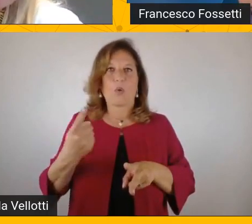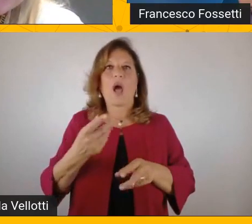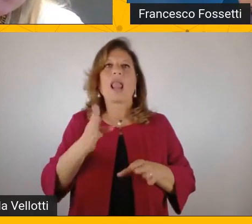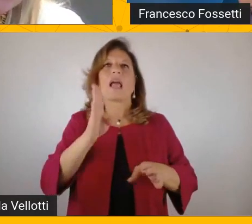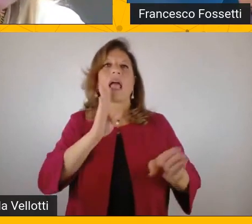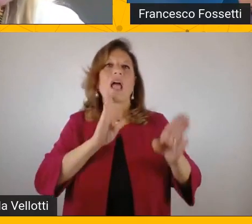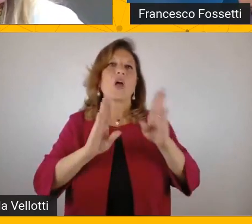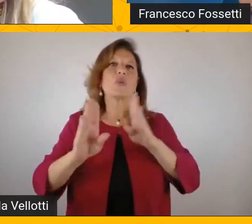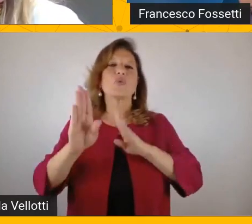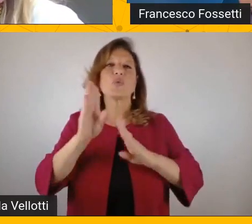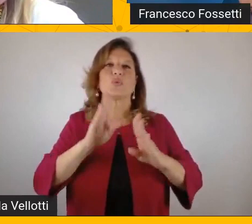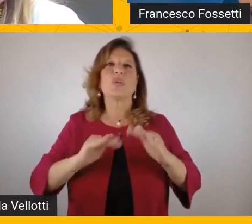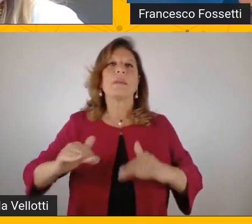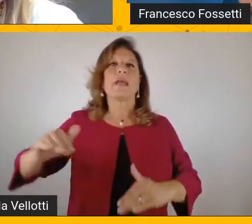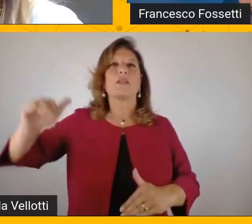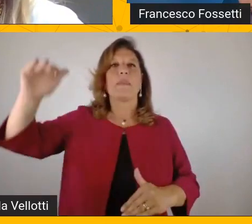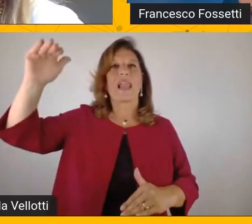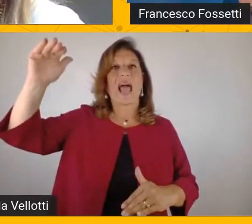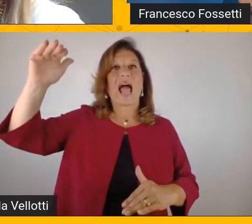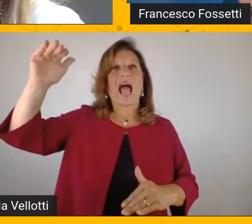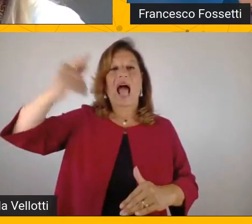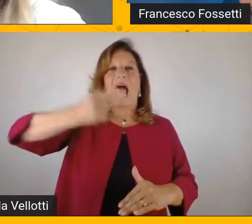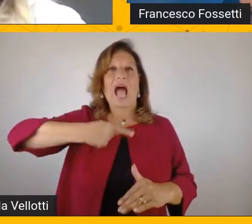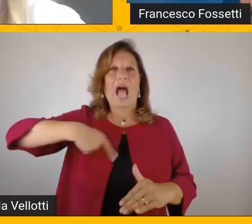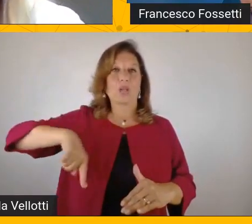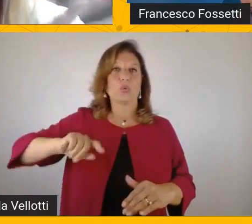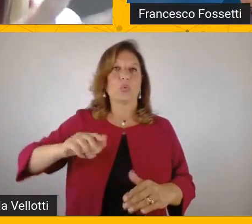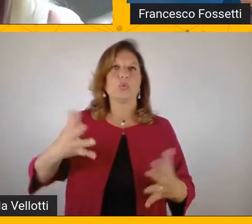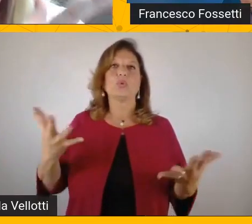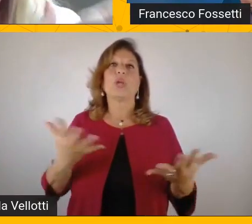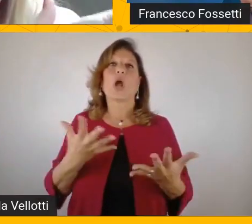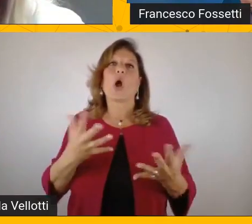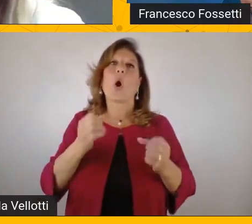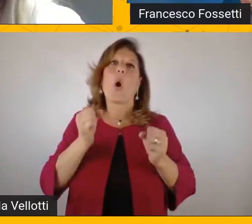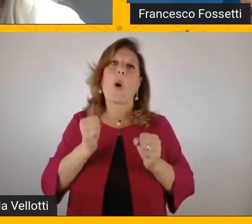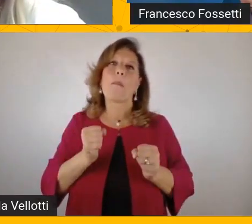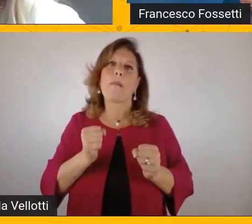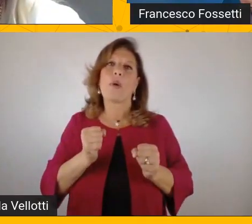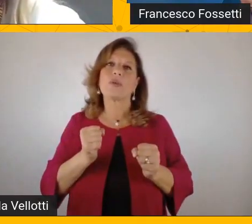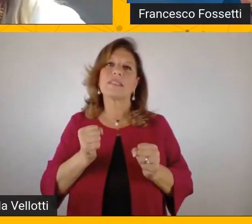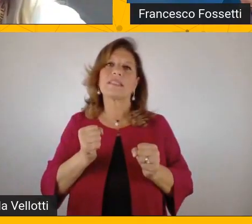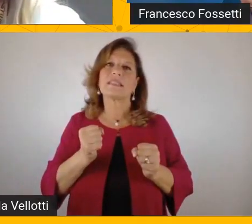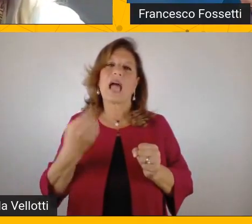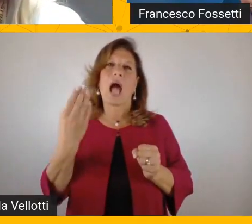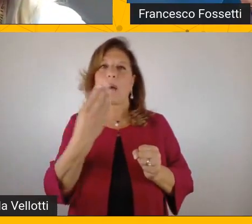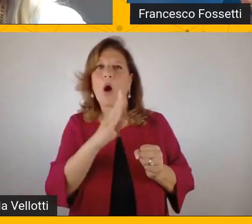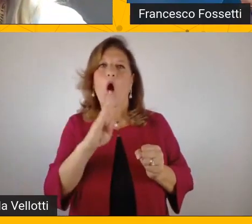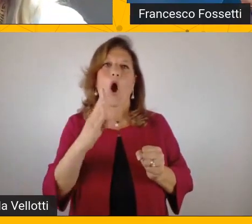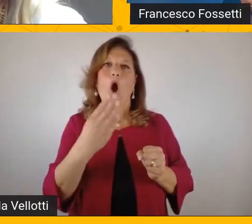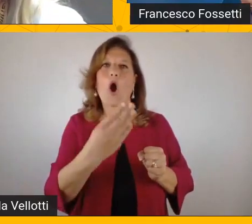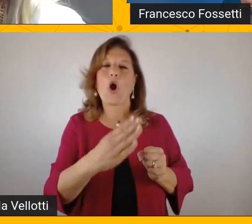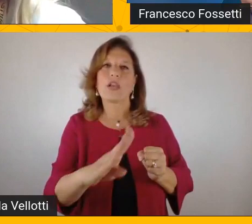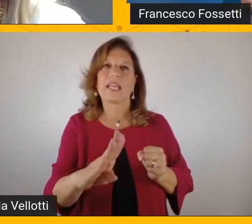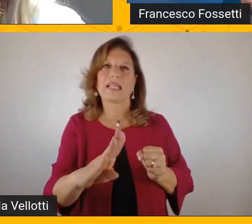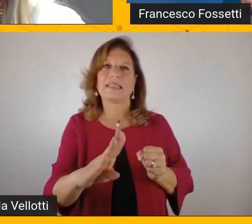suggerimento diciamo così per noi adulti su come possiamo